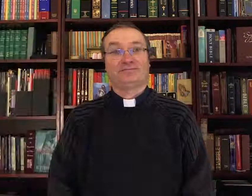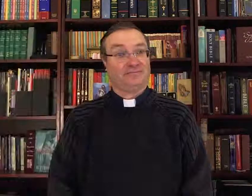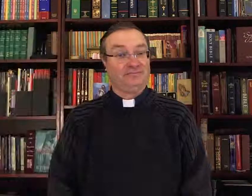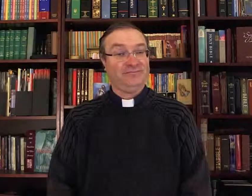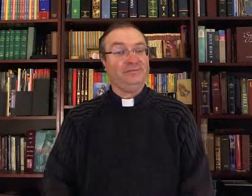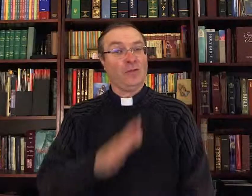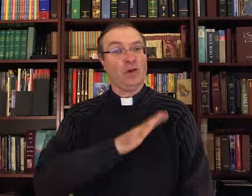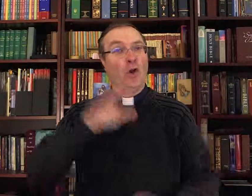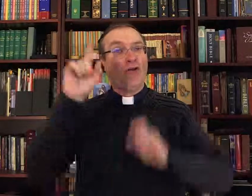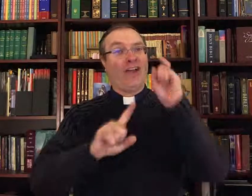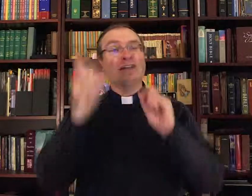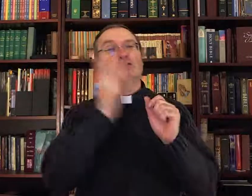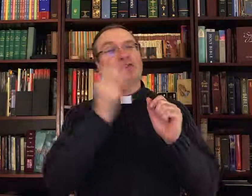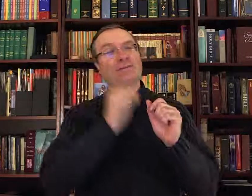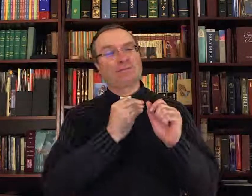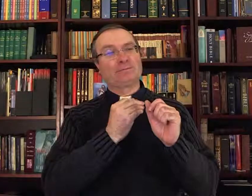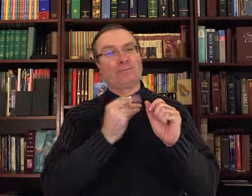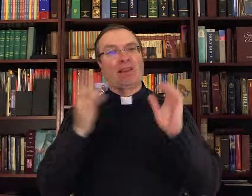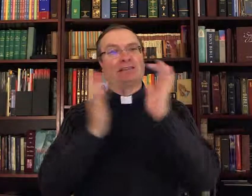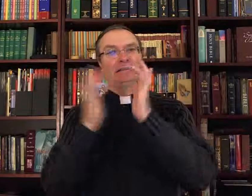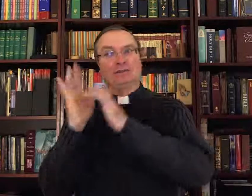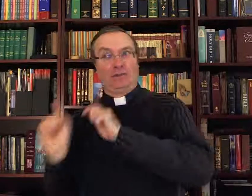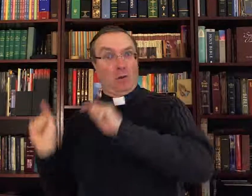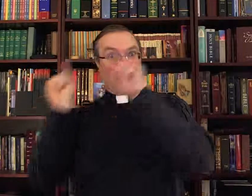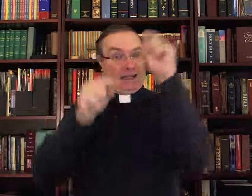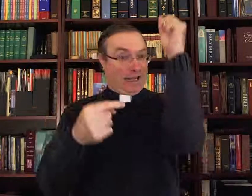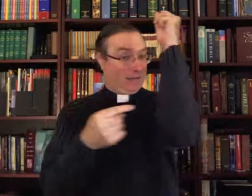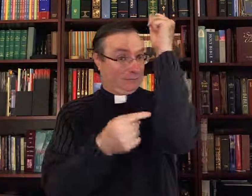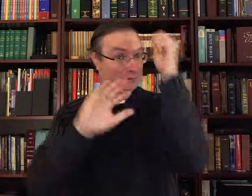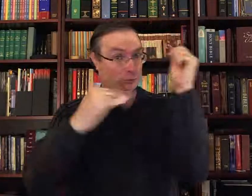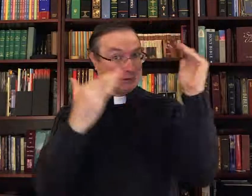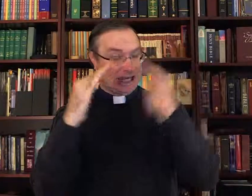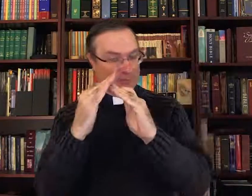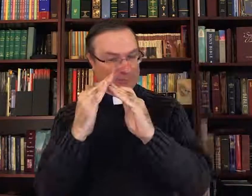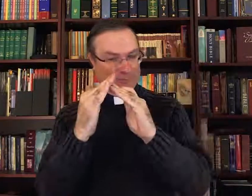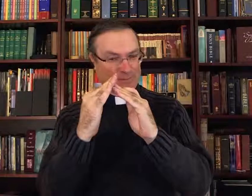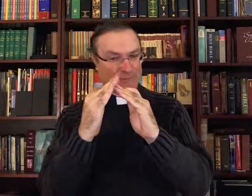Il y eut une fête juive, et Jésus monta à Jérusalem.